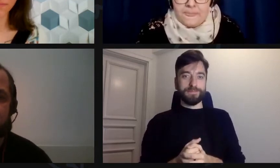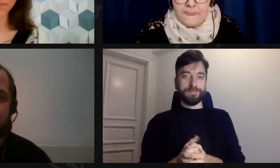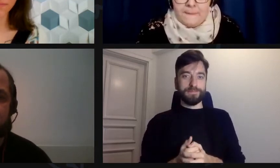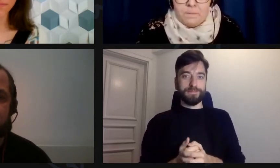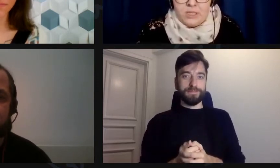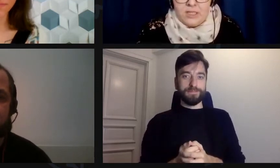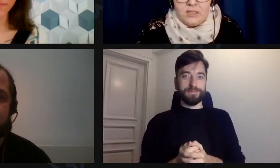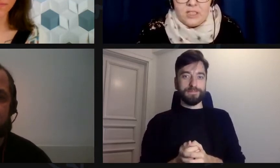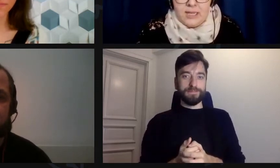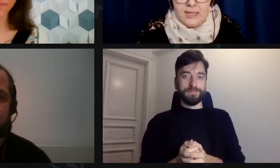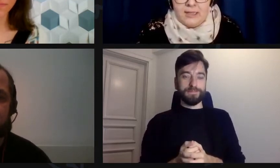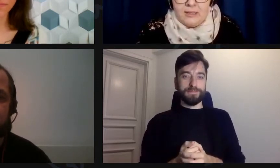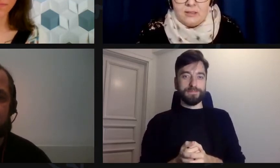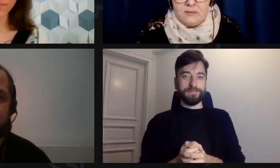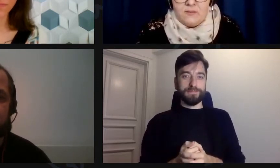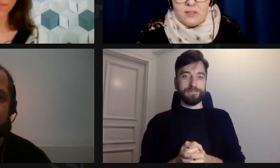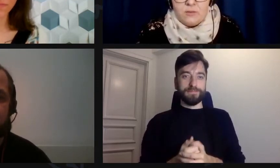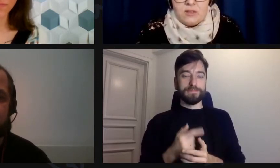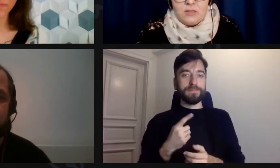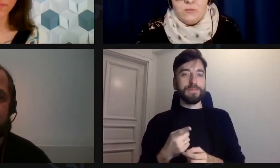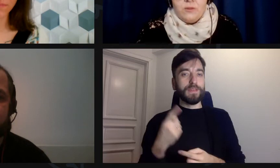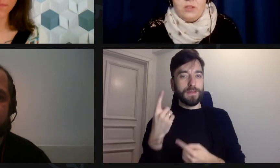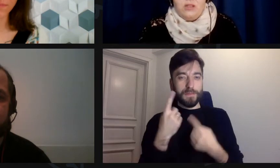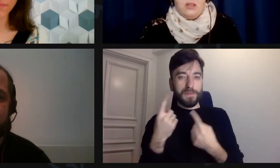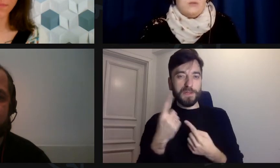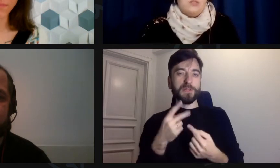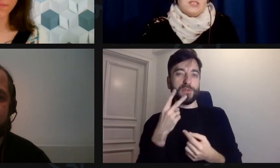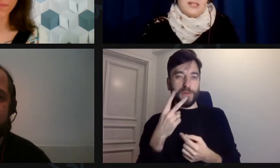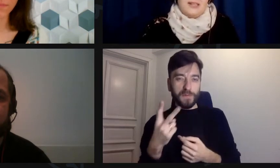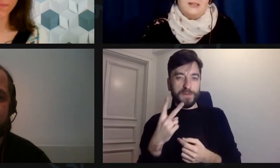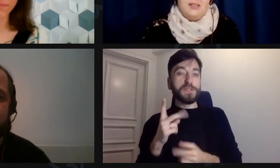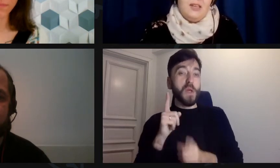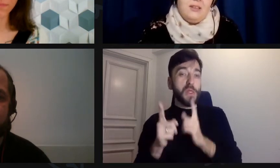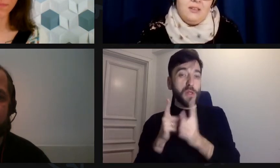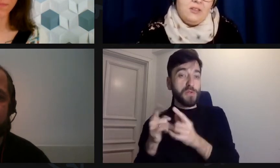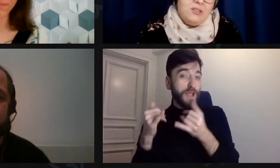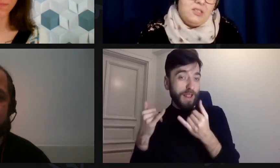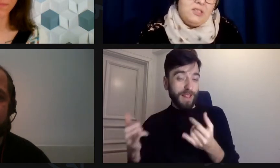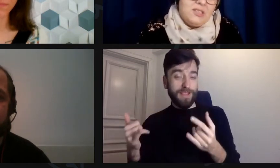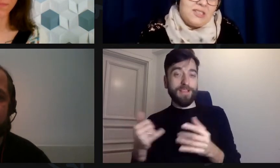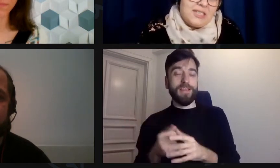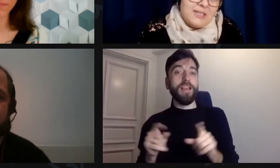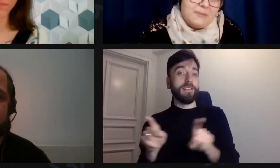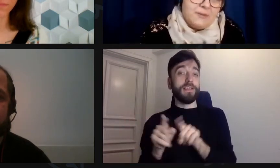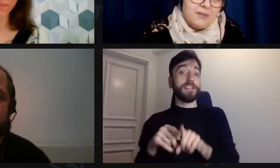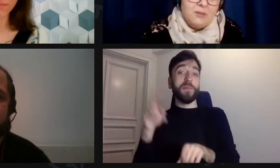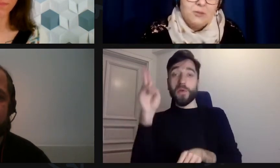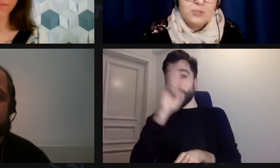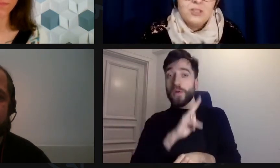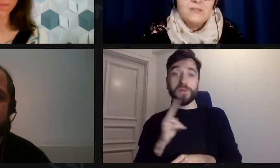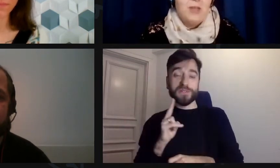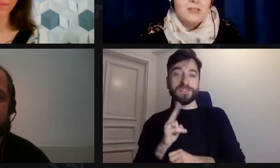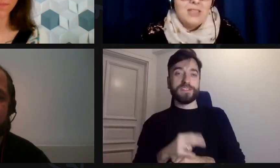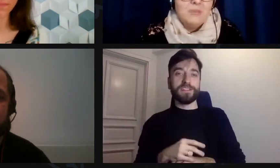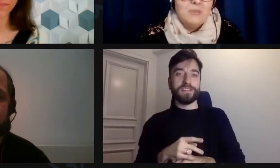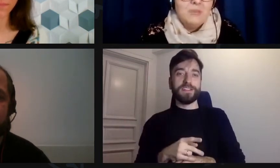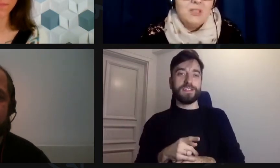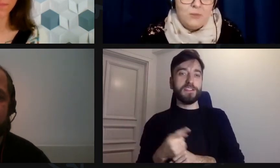Widzą to inni nauczyciele jak i rodzice, już nie wspominając o samych dzieciach.